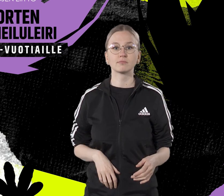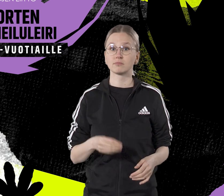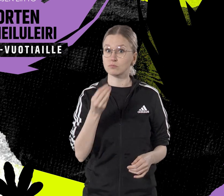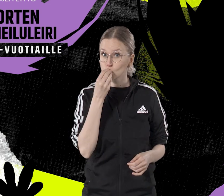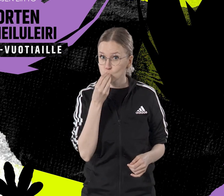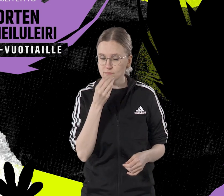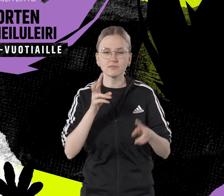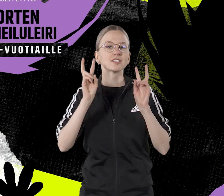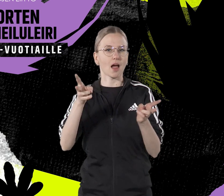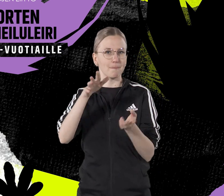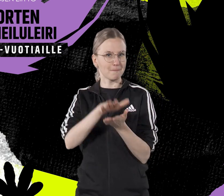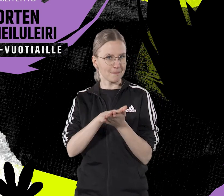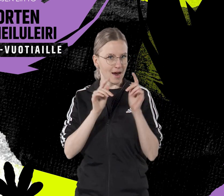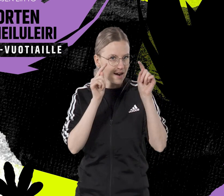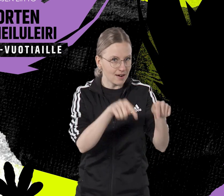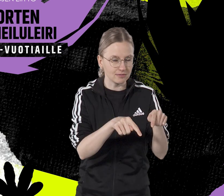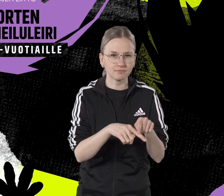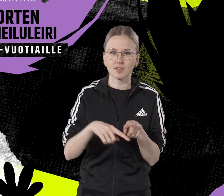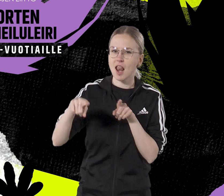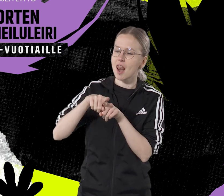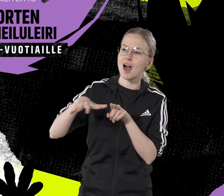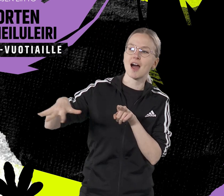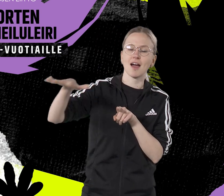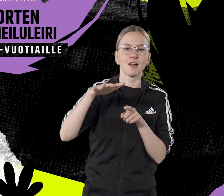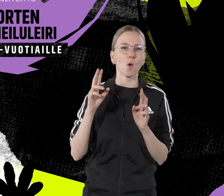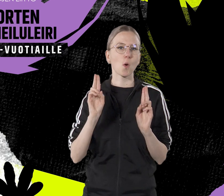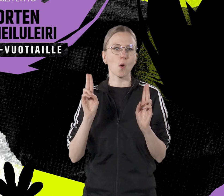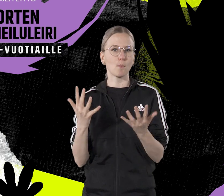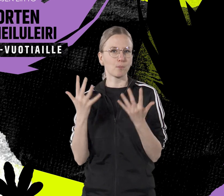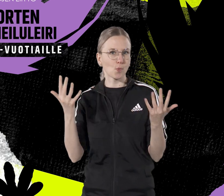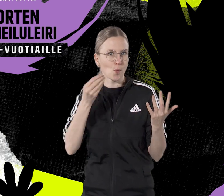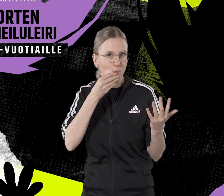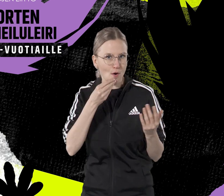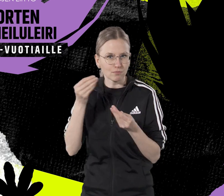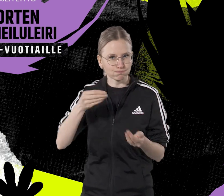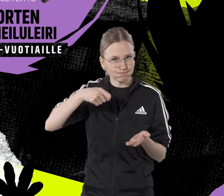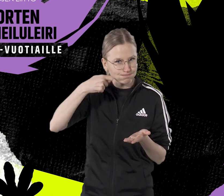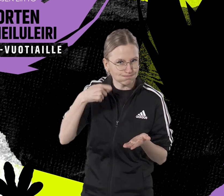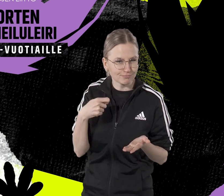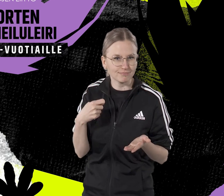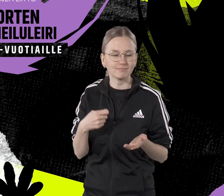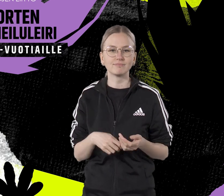Ruokailemme Pajulahden ravintolassa, jossa tarjolla on maittavaa luomulähiruokaa.